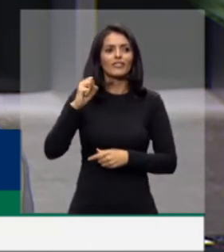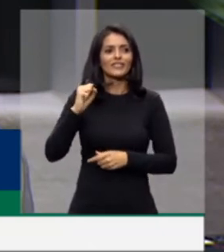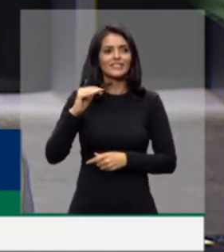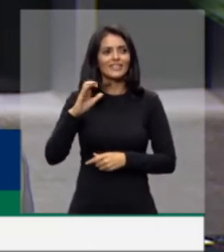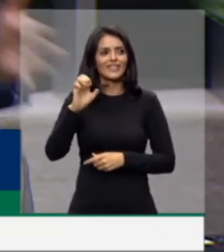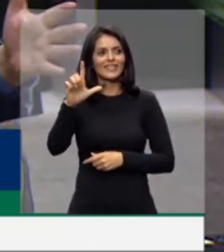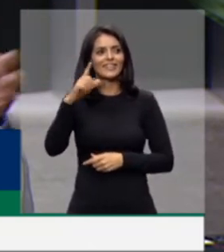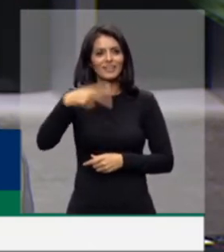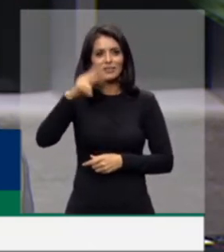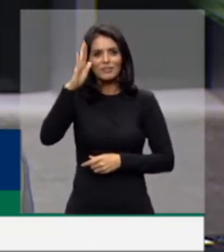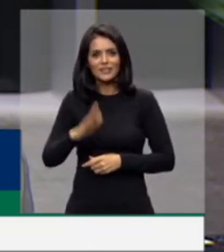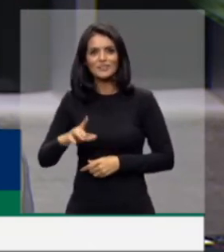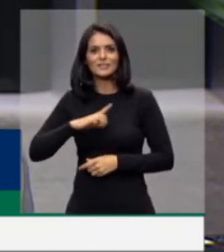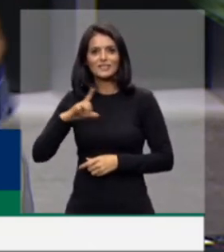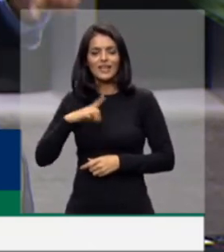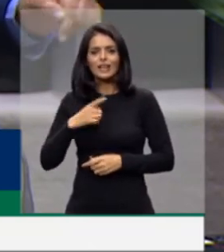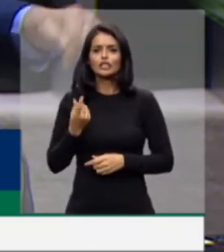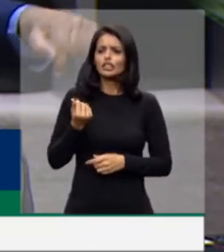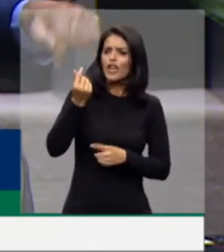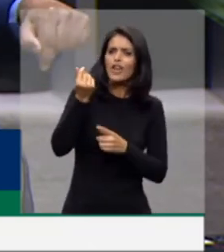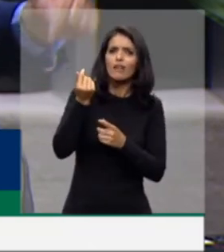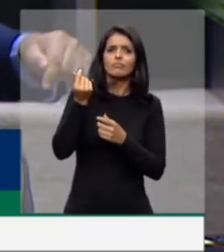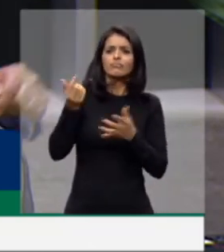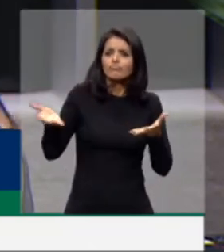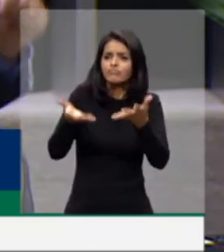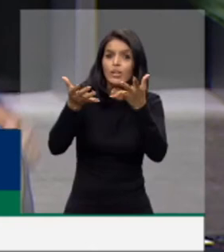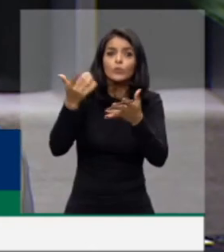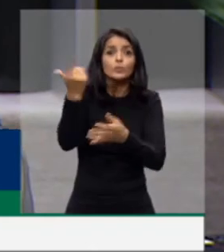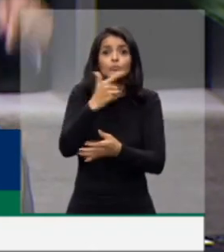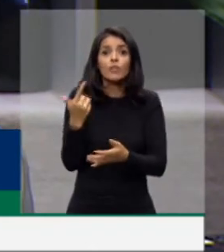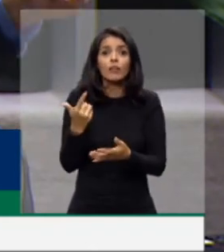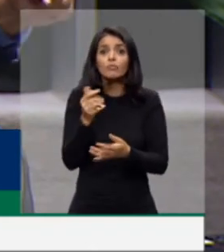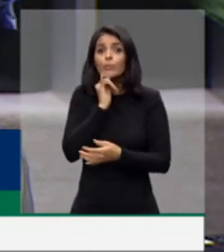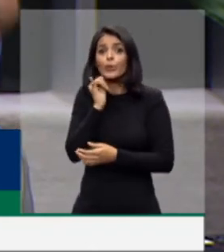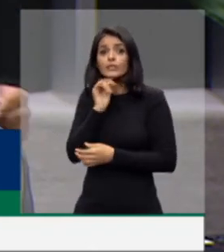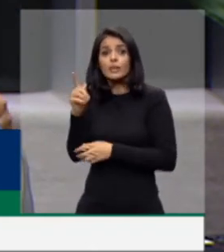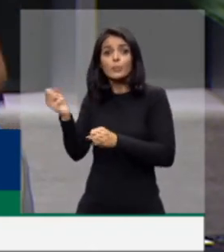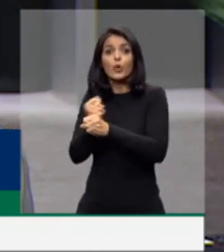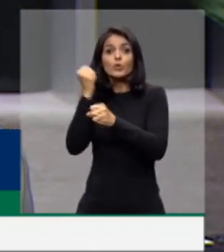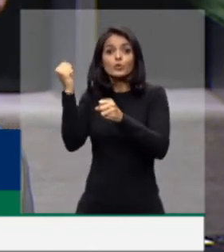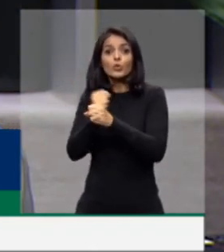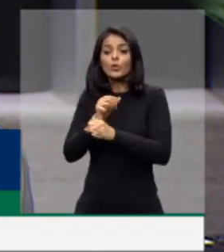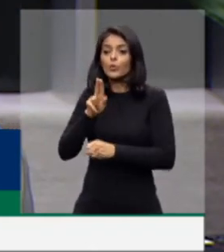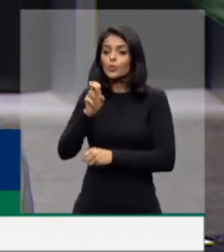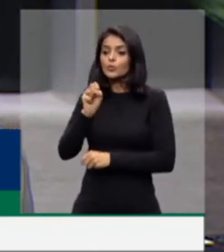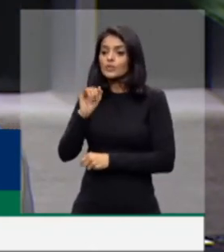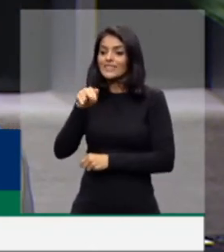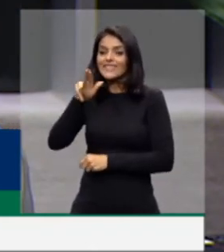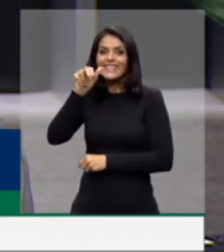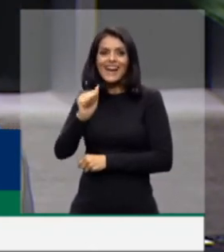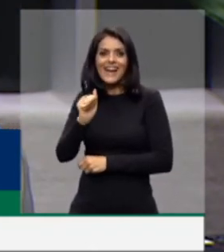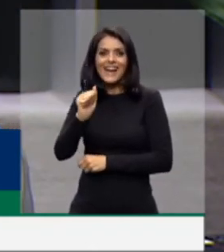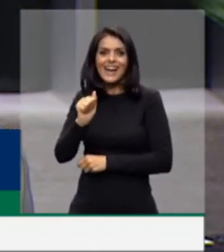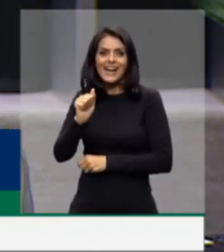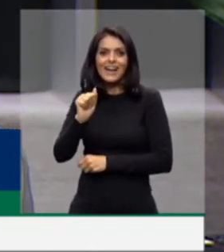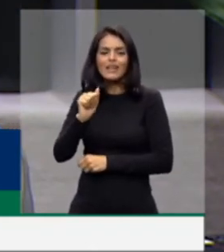CAPACIDADE DE ENTENDIMENTO, ESTÁ TOTALMENTE COMPROMETIDA, TODA HORA ESTAMOS INVESTINDO TODO PROBLEMA FISCAL QUE O PAÍS TEM, NÃO TEM DINHEIRO PARA INVESTIR, SUA